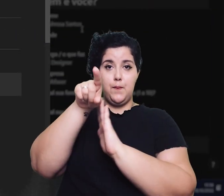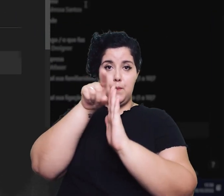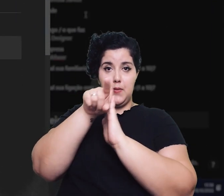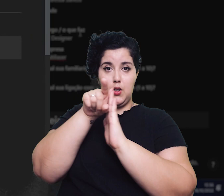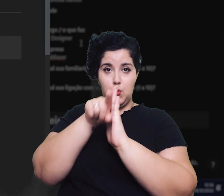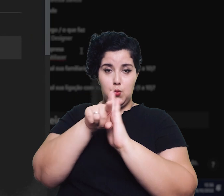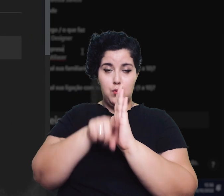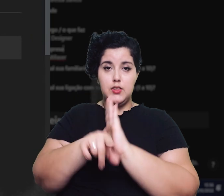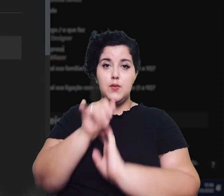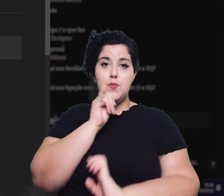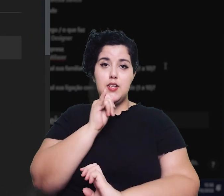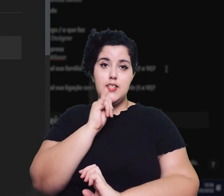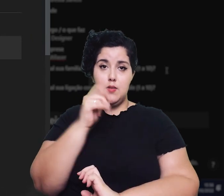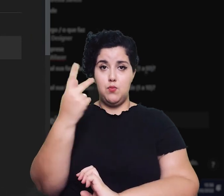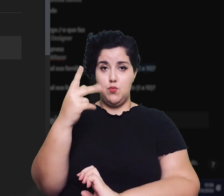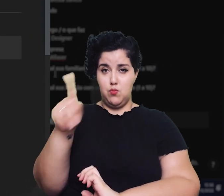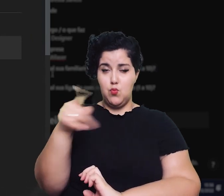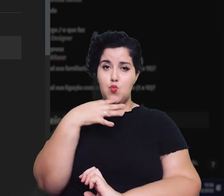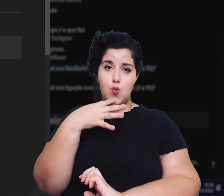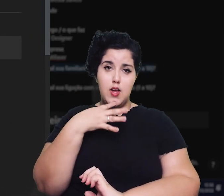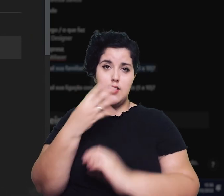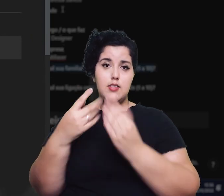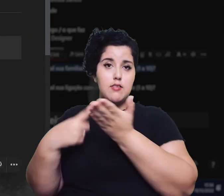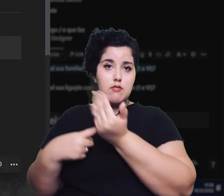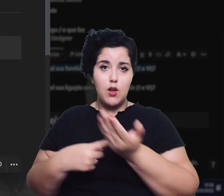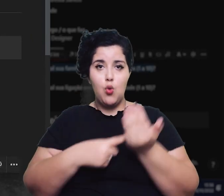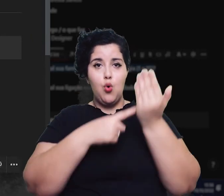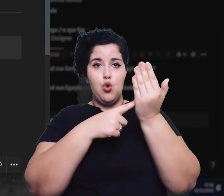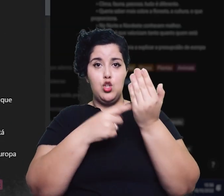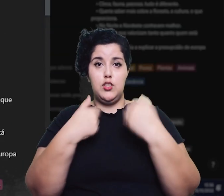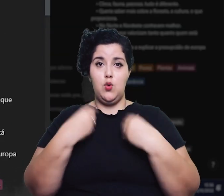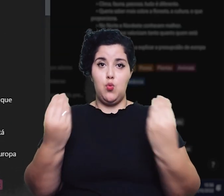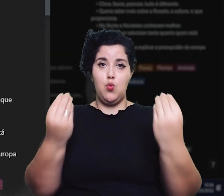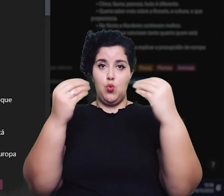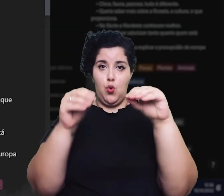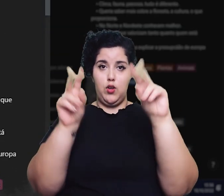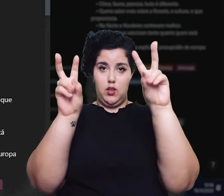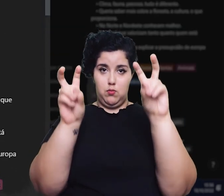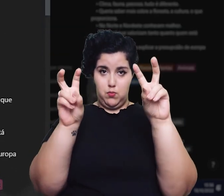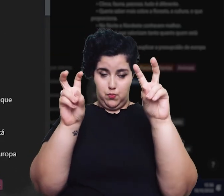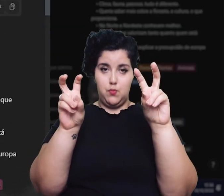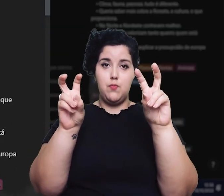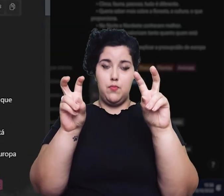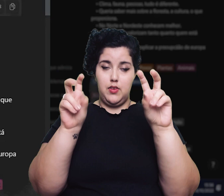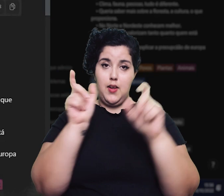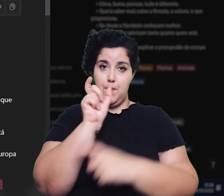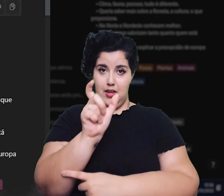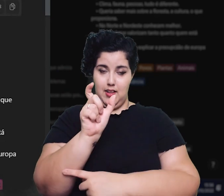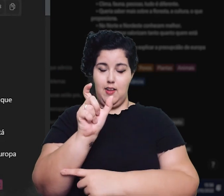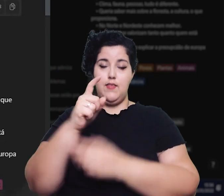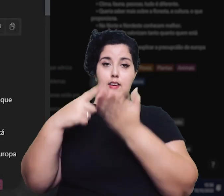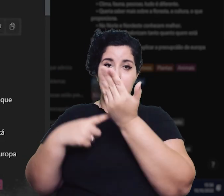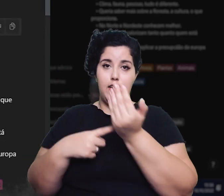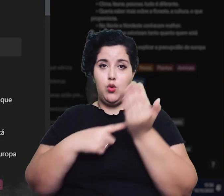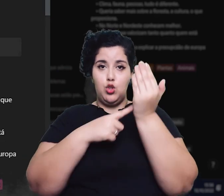exemplo, quando eu perguntei pra pessoa, “Qual que é a sua familiaridade com tecnologia?”, eu criei uma propriedade no Notion chamada tecnologia e coloquei aqui um